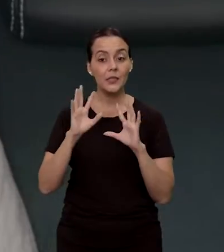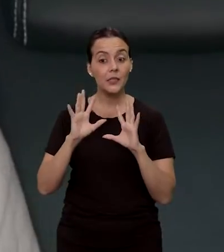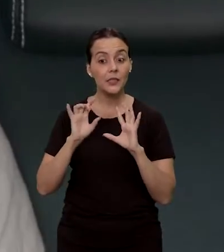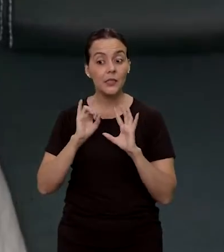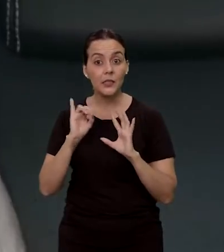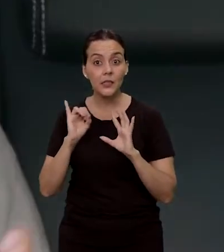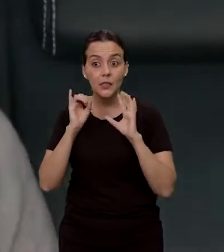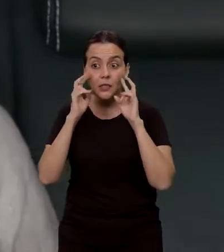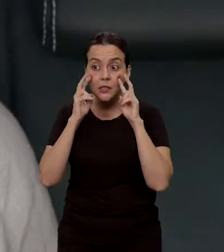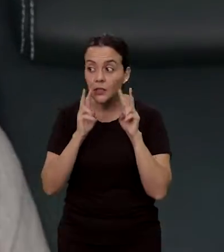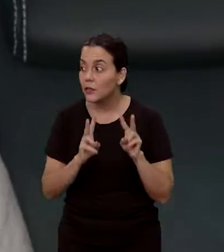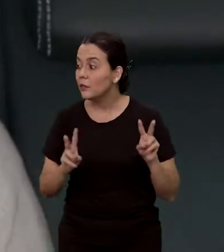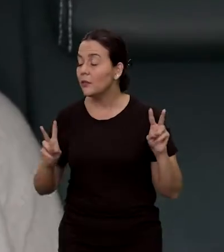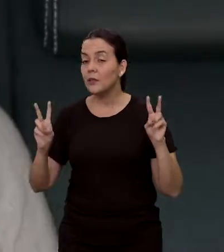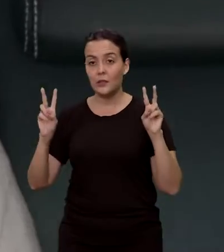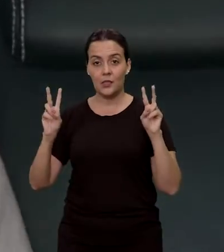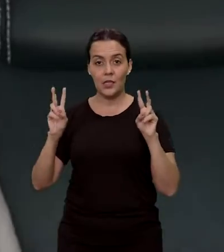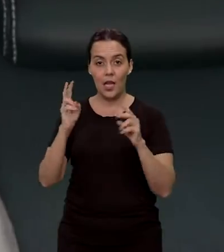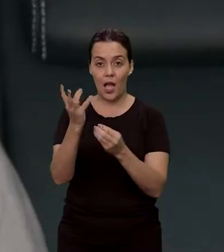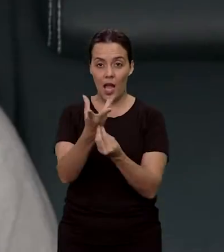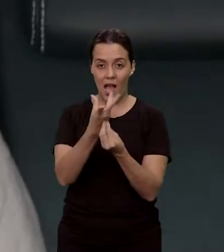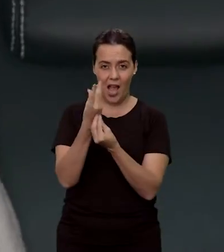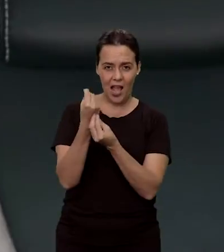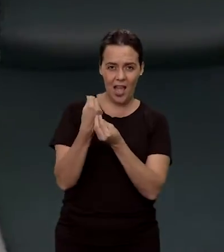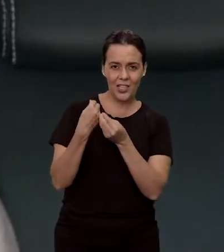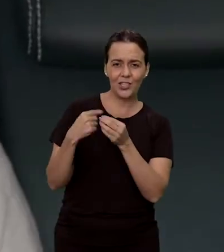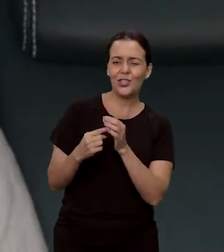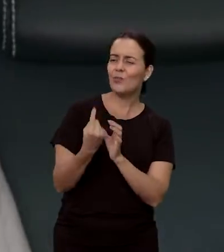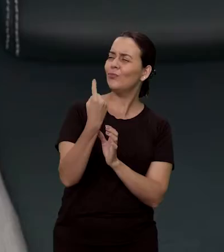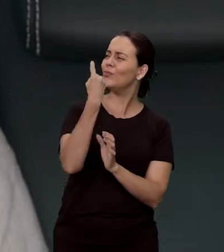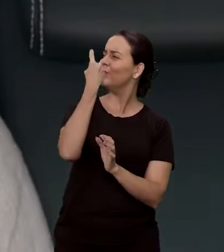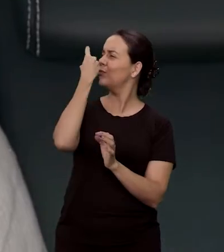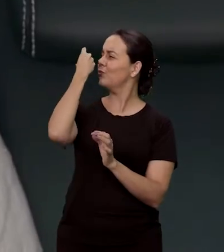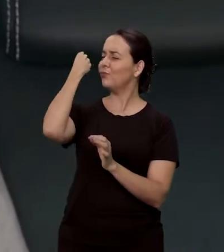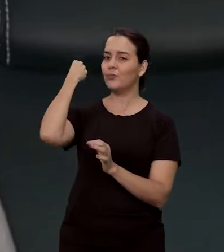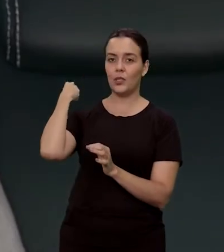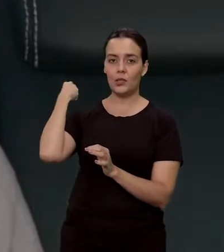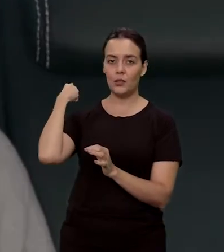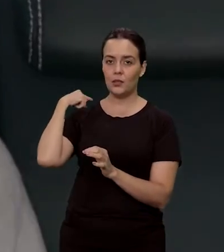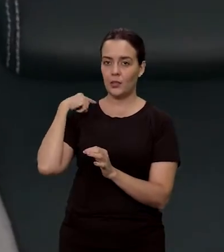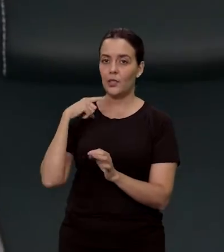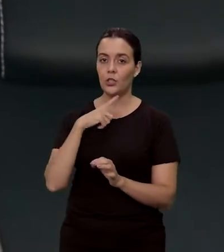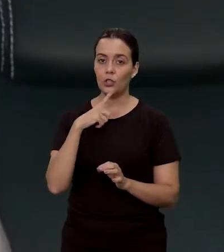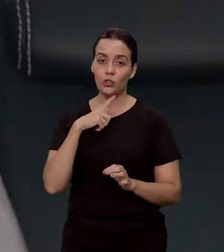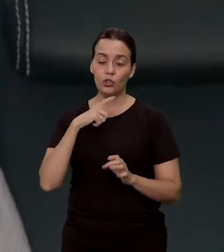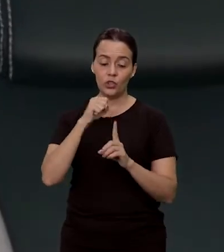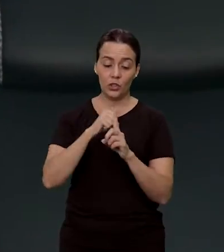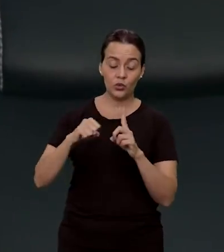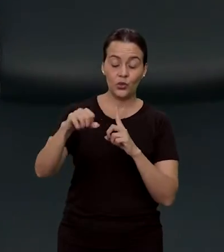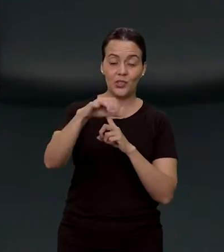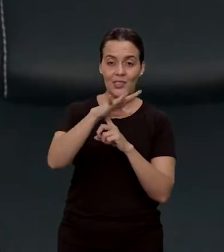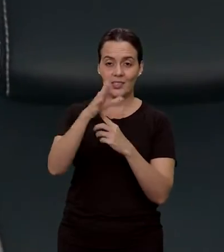se a gente vai voltar para trás, uma arte milenar, uma arte ancestral, ela já convivia dentro da sociedade ali,